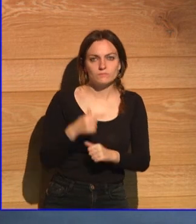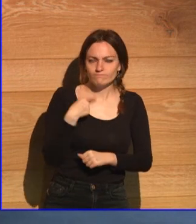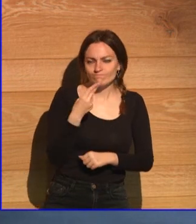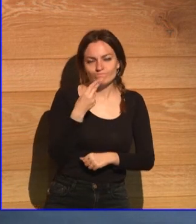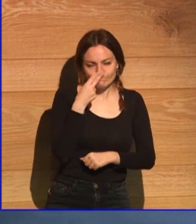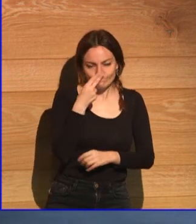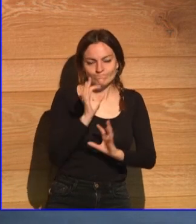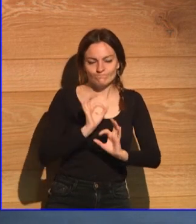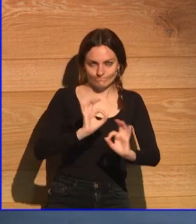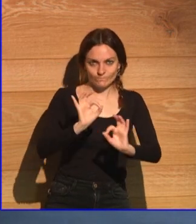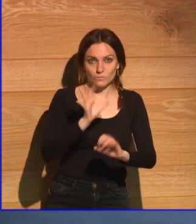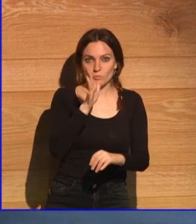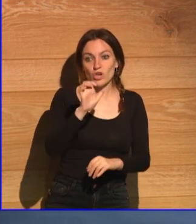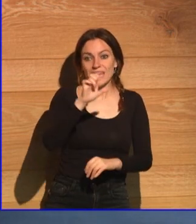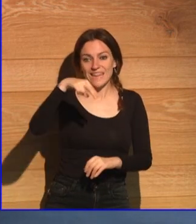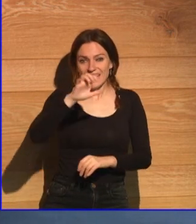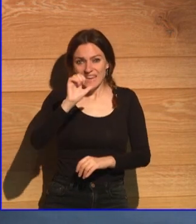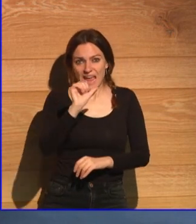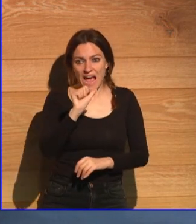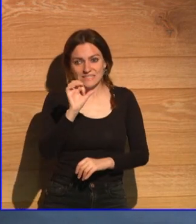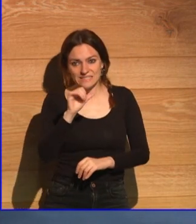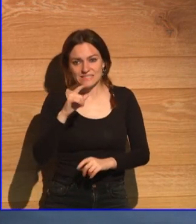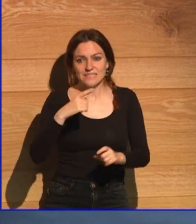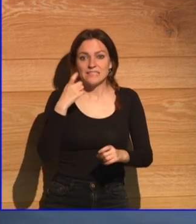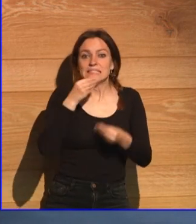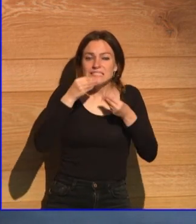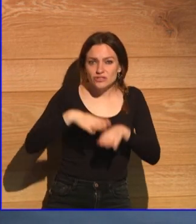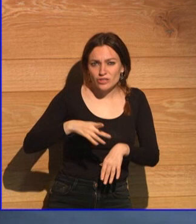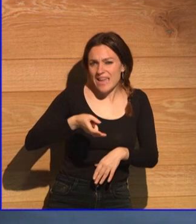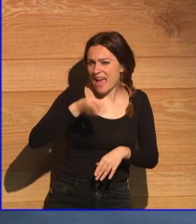la de Eneas es una leyenda muy antigua, pero al mismo tiempo muy contemporánea, muy,